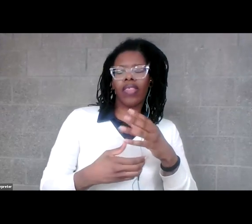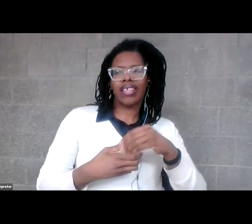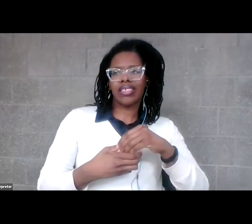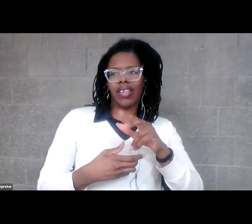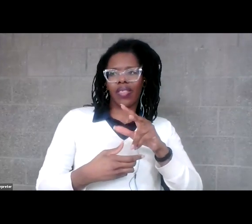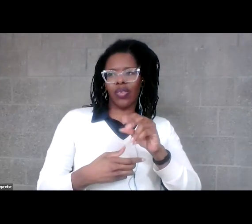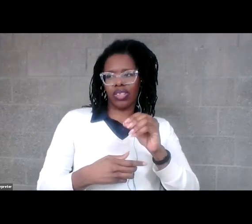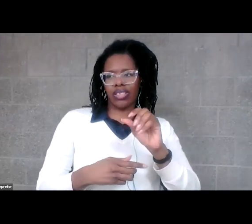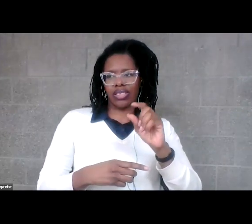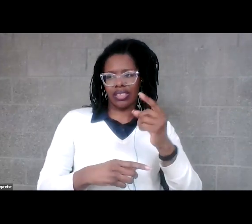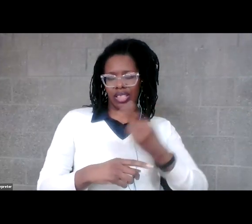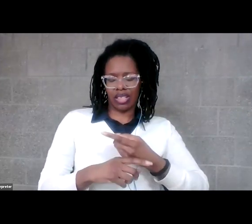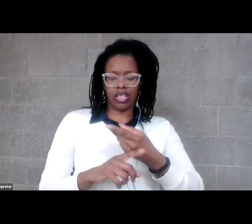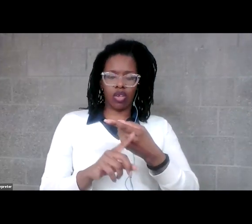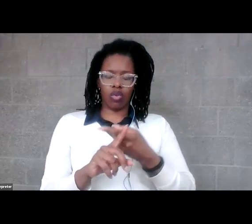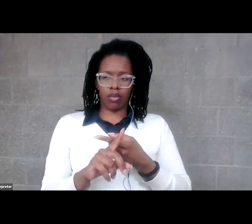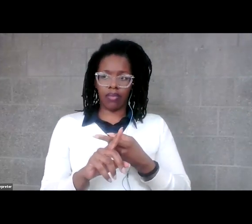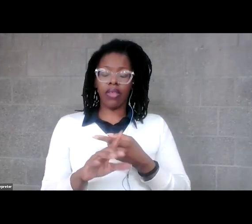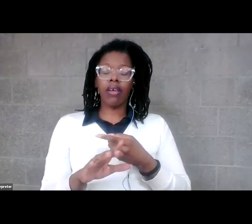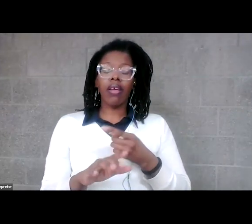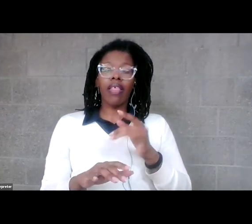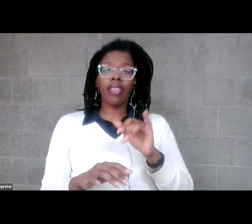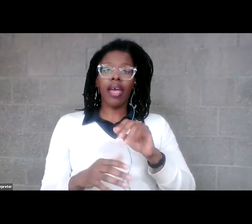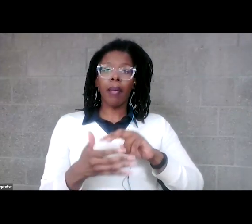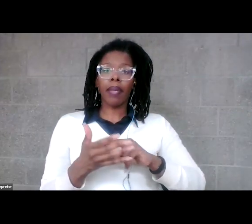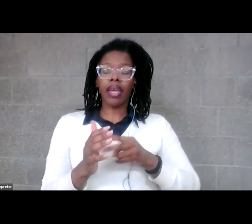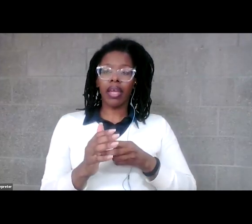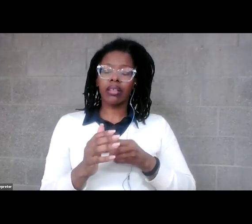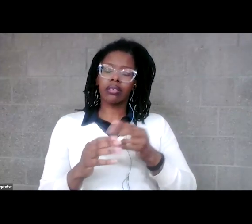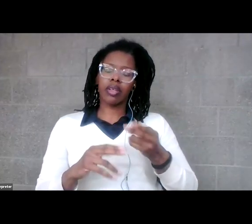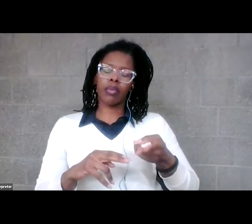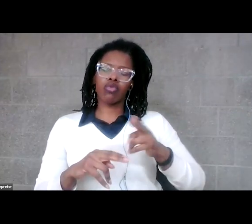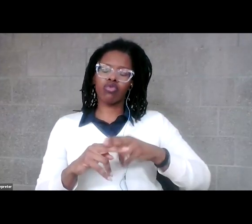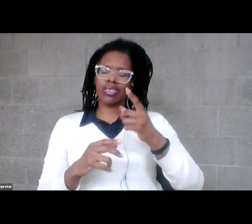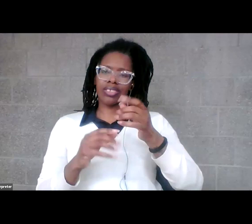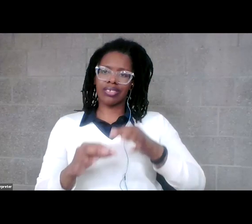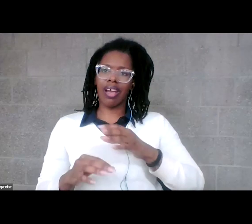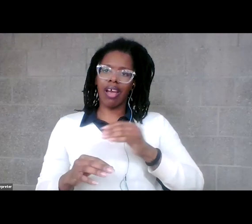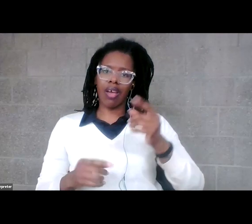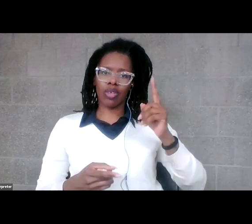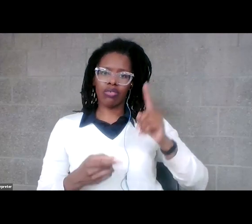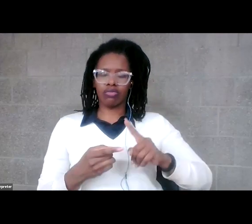de primera línea reciben para tomar decisiones y mejorar el servicio al cliente y reducir el tiempo de procesamiento de casos